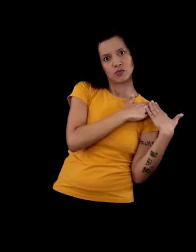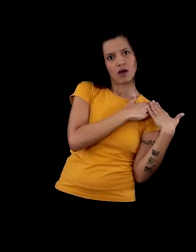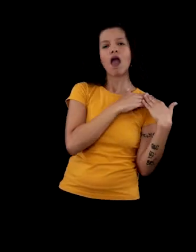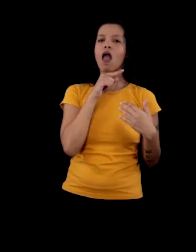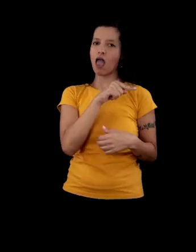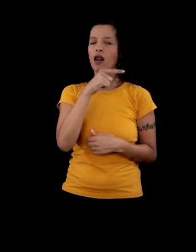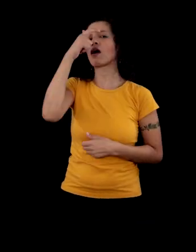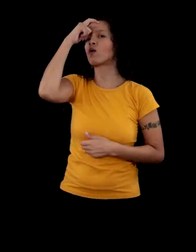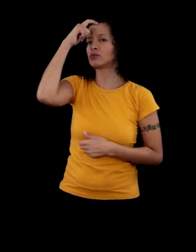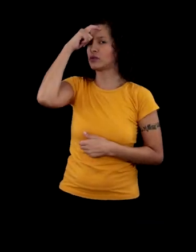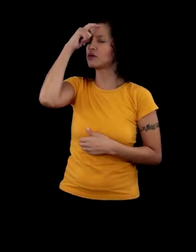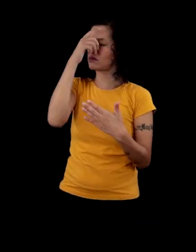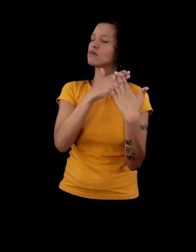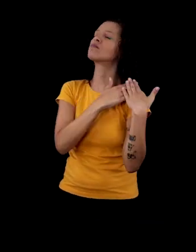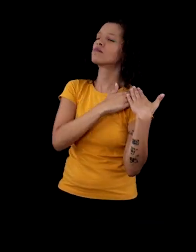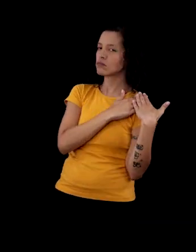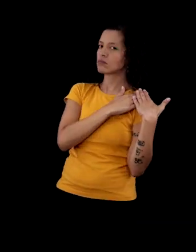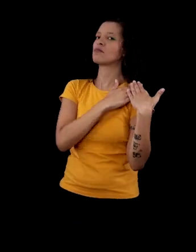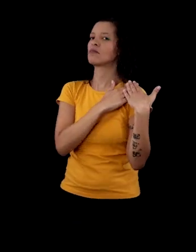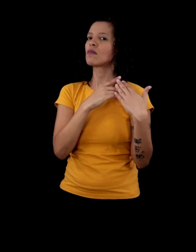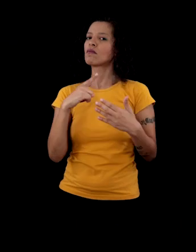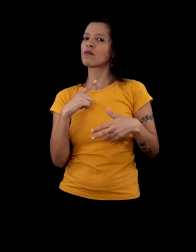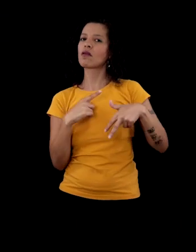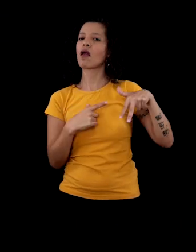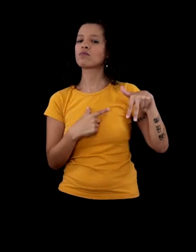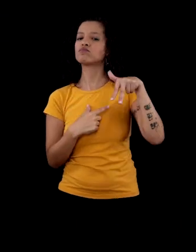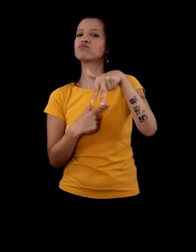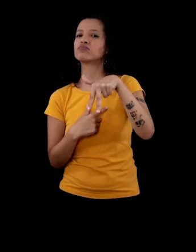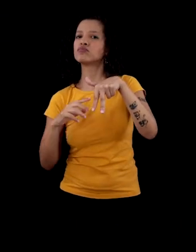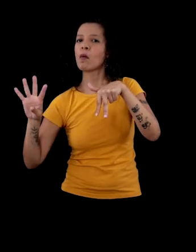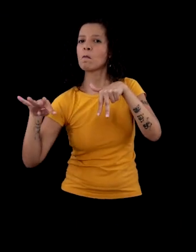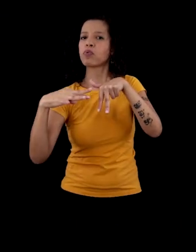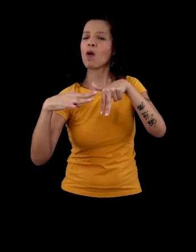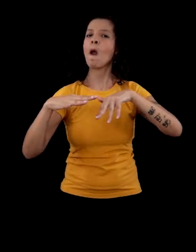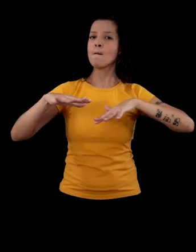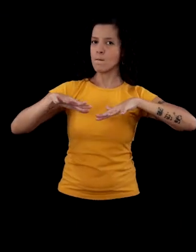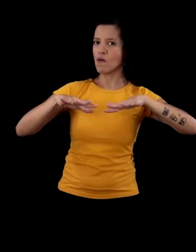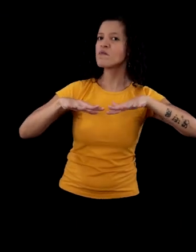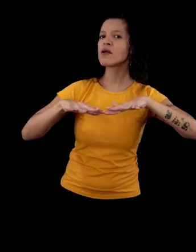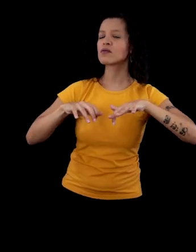pela responsabilidade, porque ela tem uma noção de responsabilidade muito grande com essa coisa da movimentação.